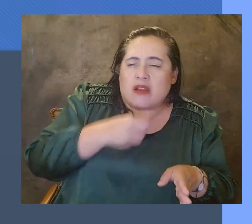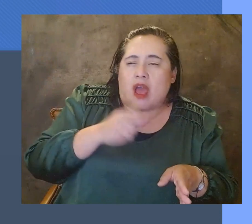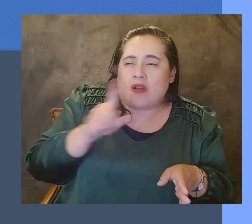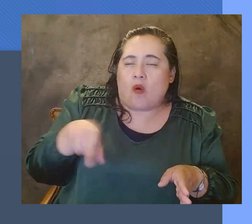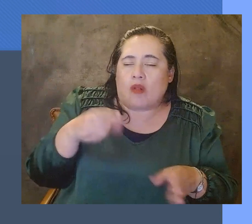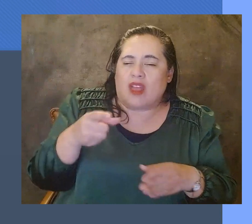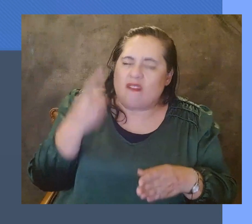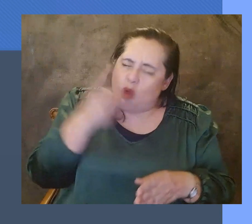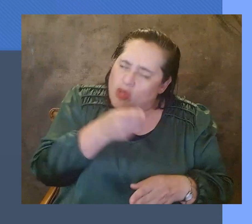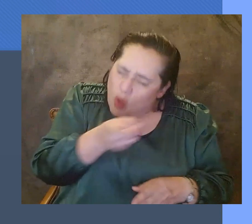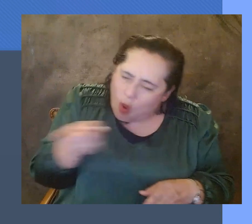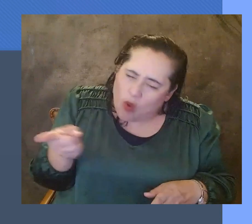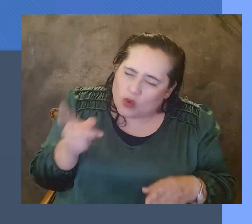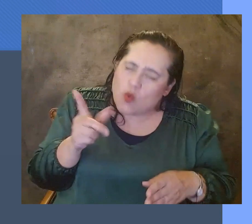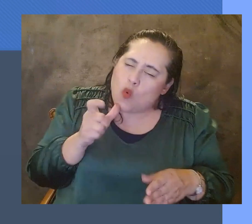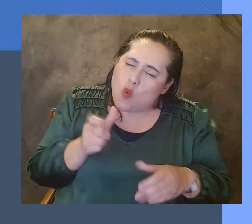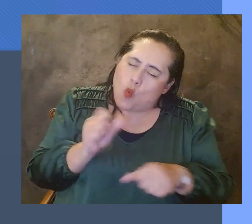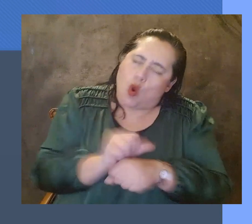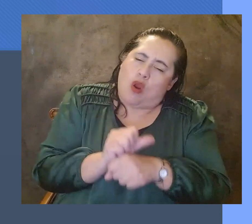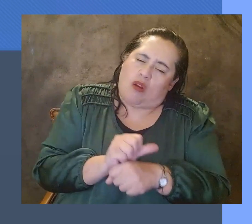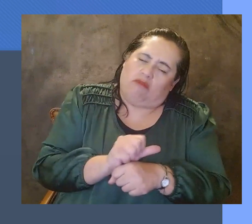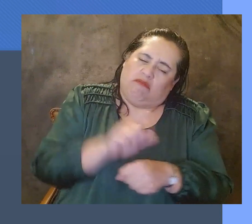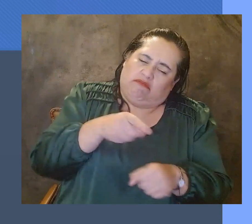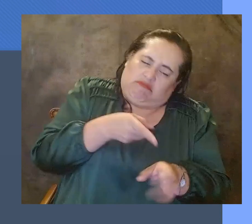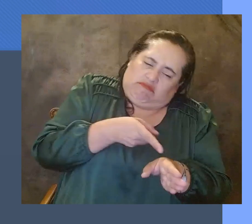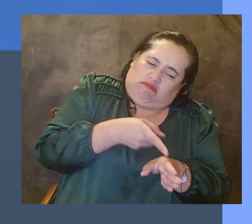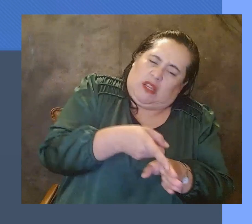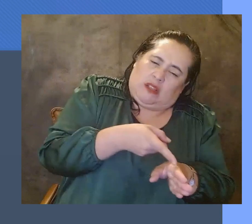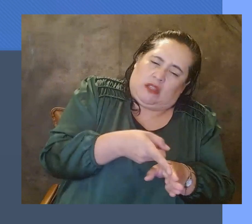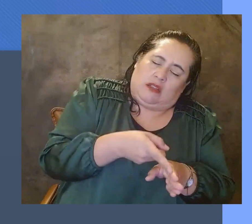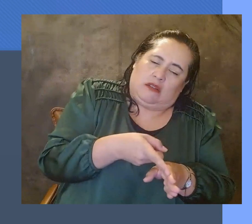son para esos practicantes de interpretación,